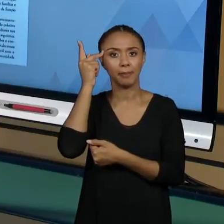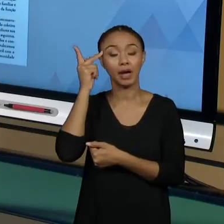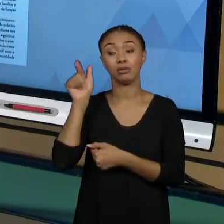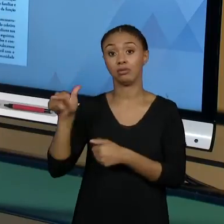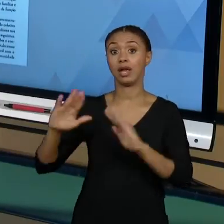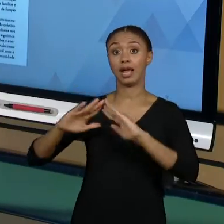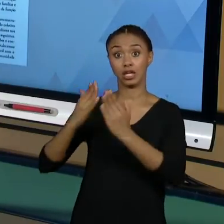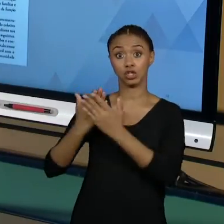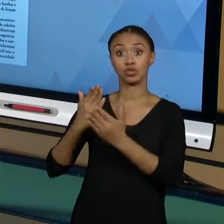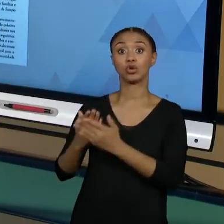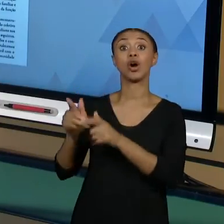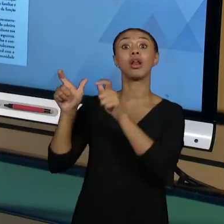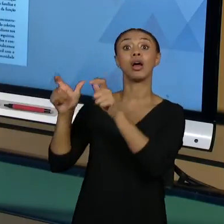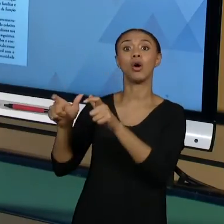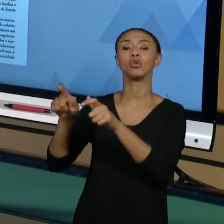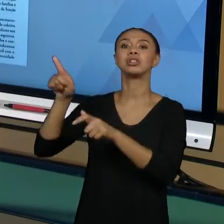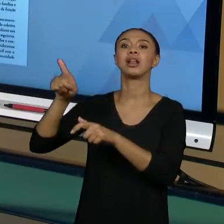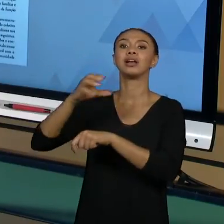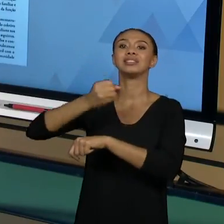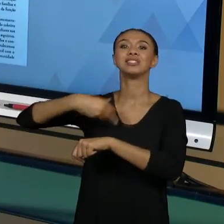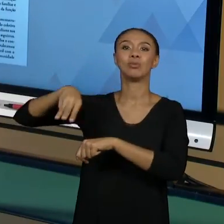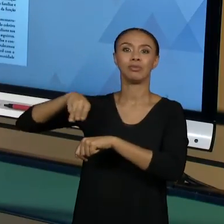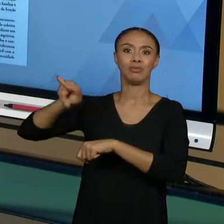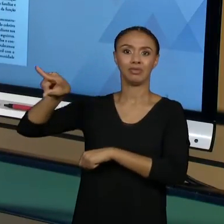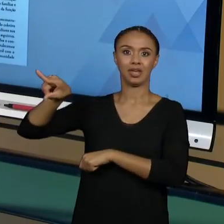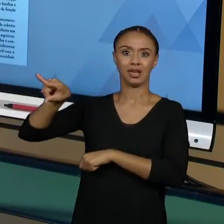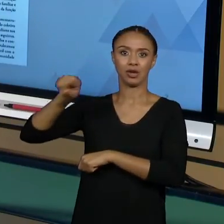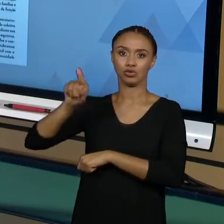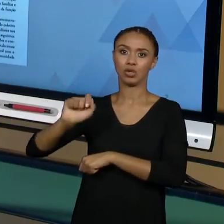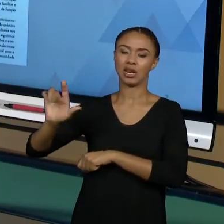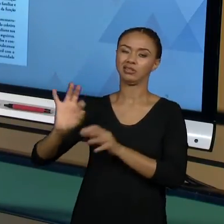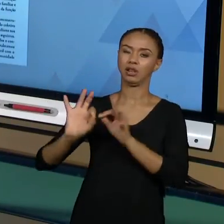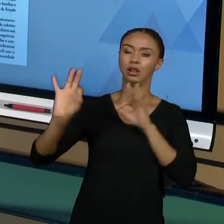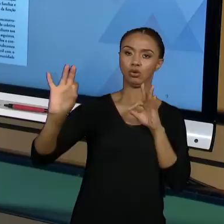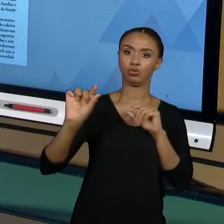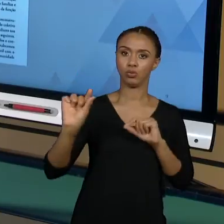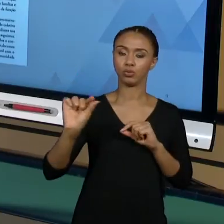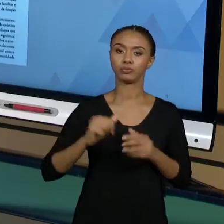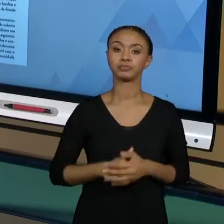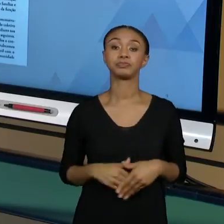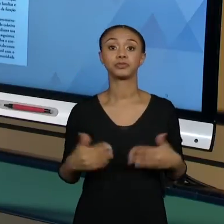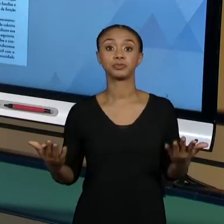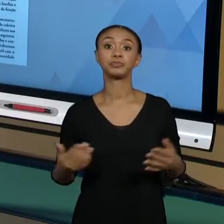FICA LÁ EM SÃO MIGUEL PAULISTA, É UM POUCO MAIS DISTANTE. E ELE FEZ UM TRABALHO COM AS CRIANÇAS